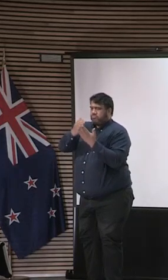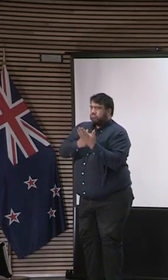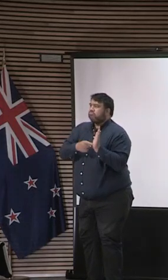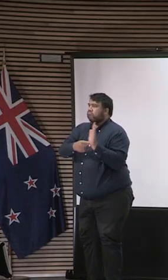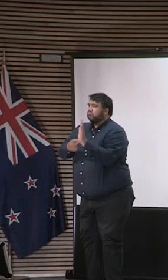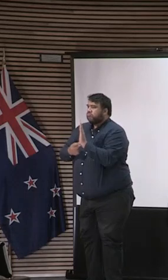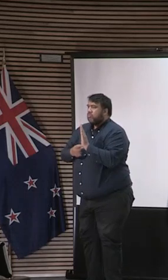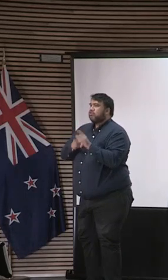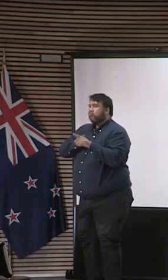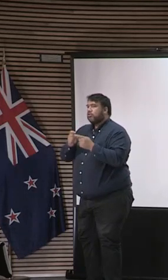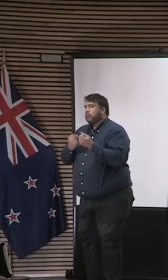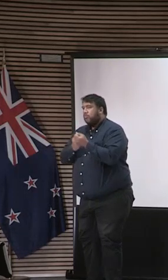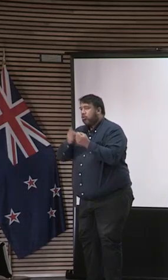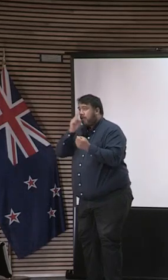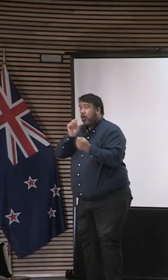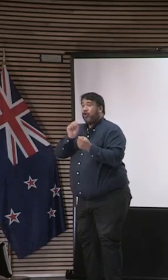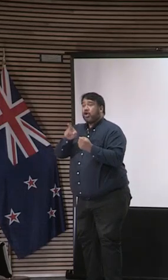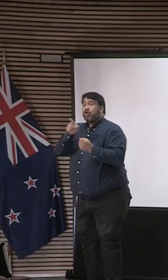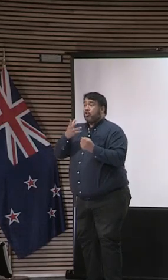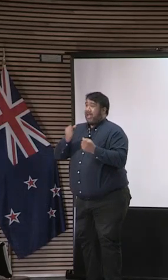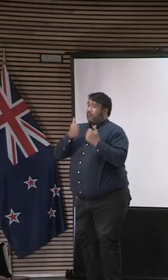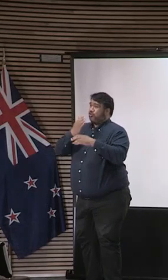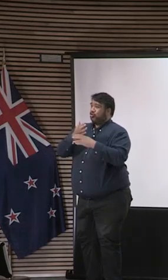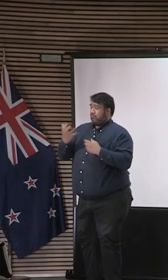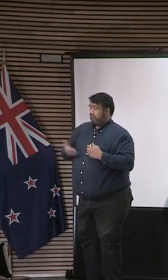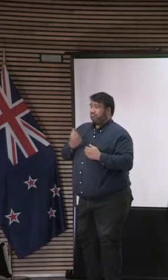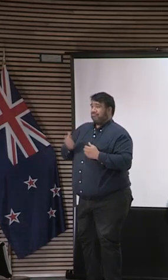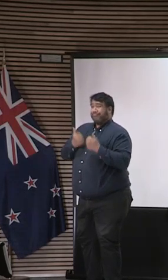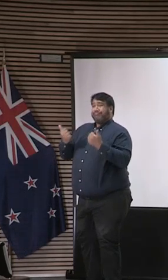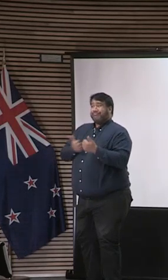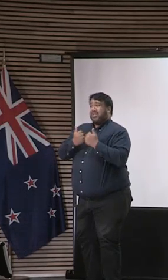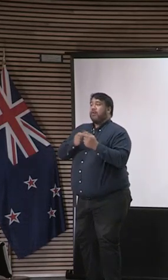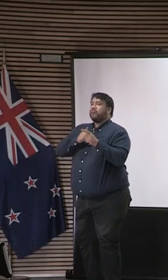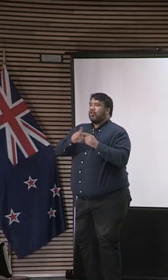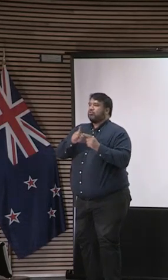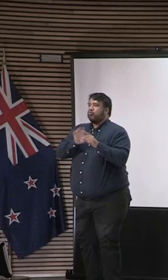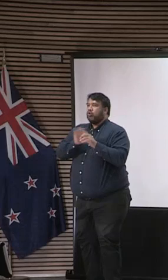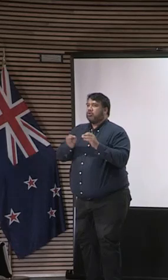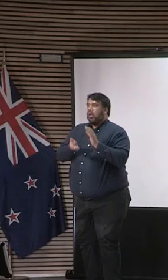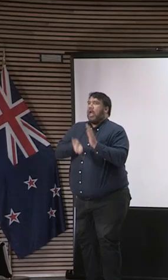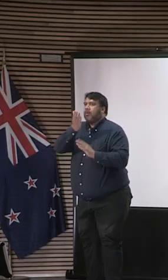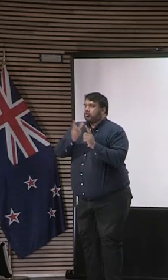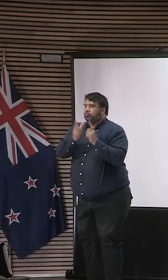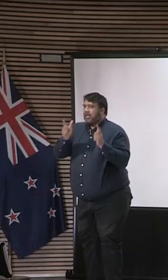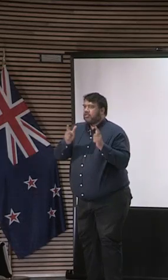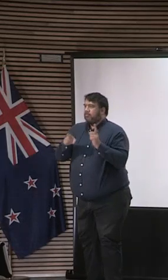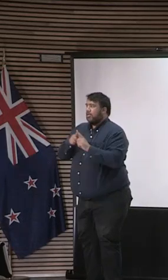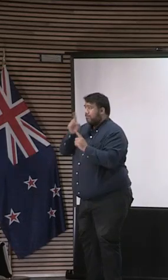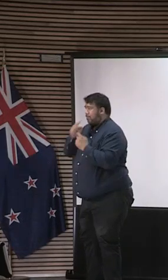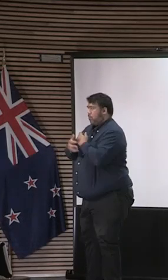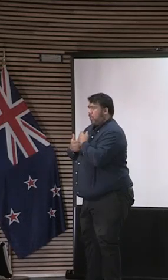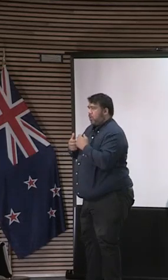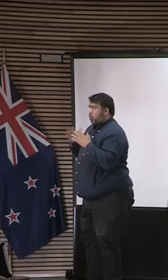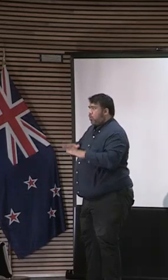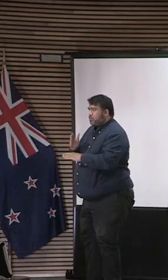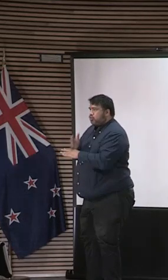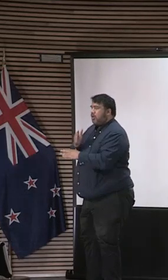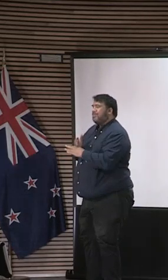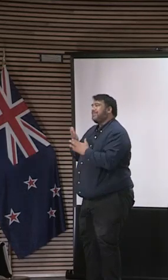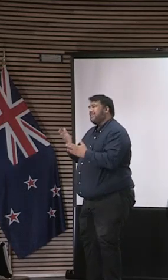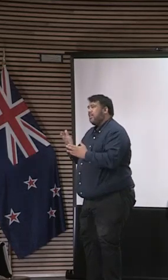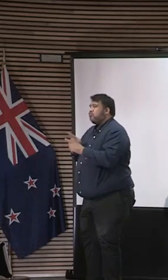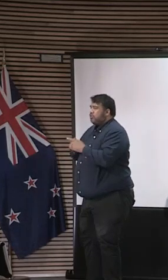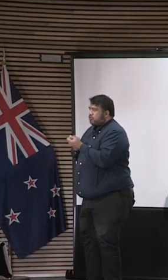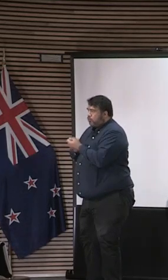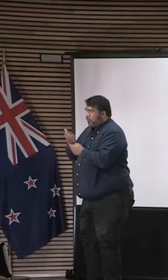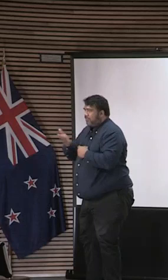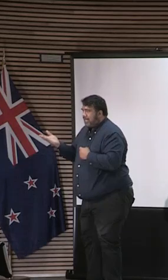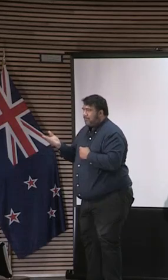Tireni mo nga waa roa. Ahakoa ko